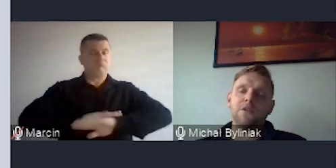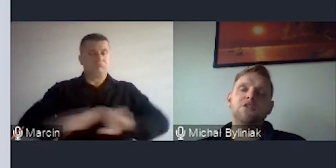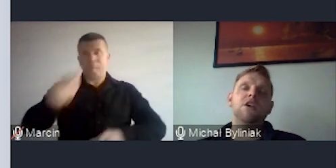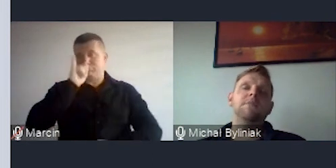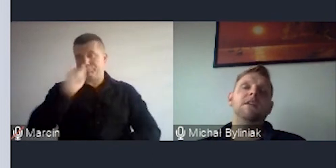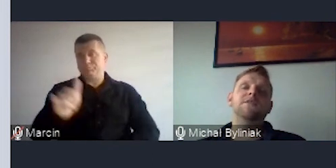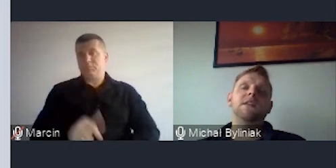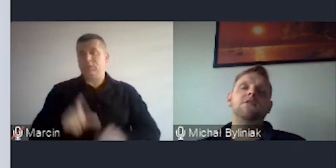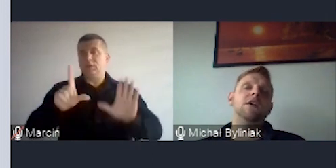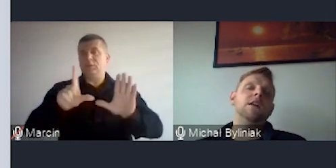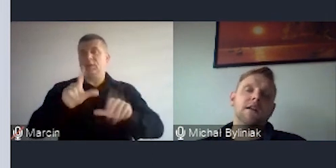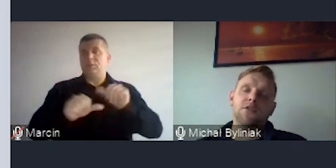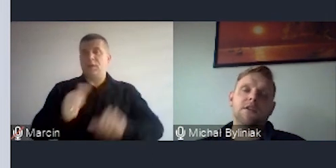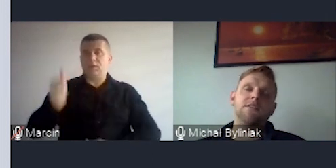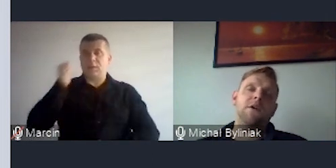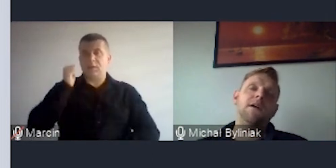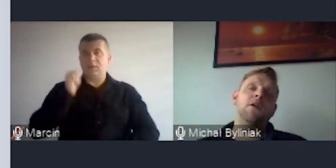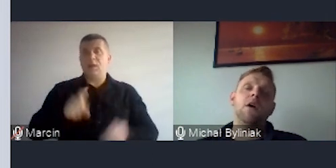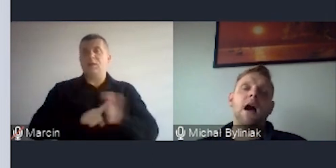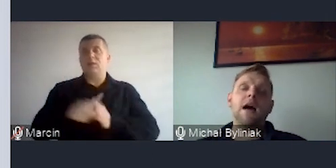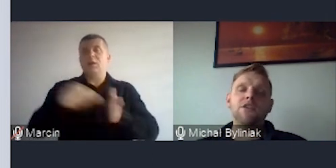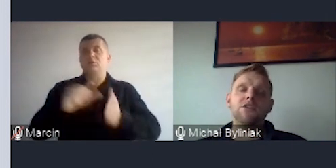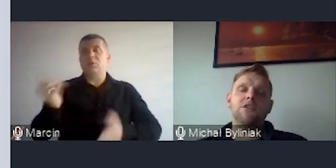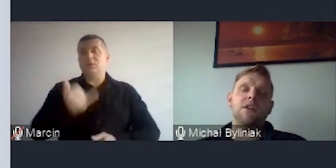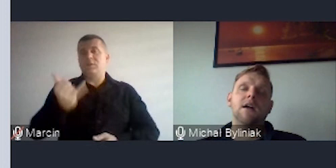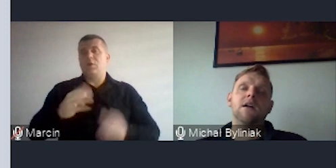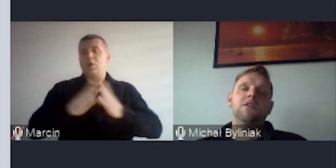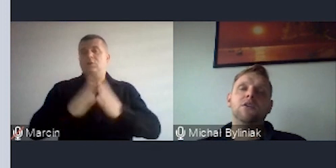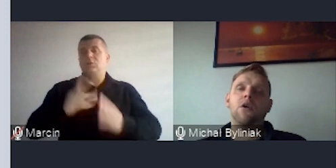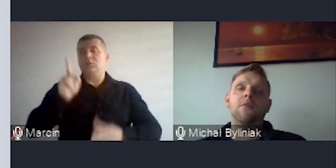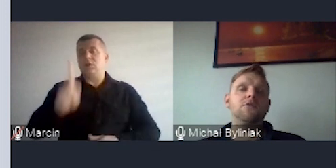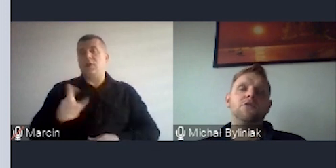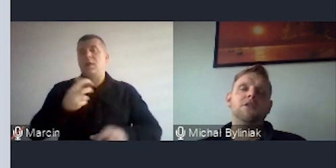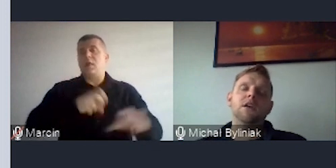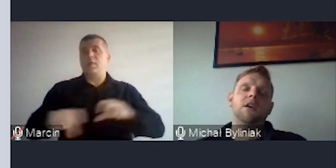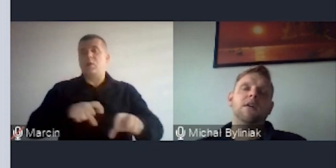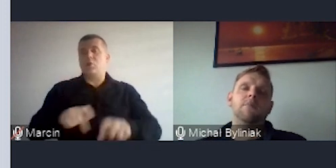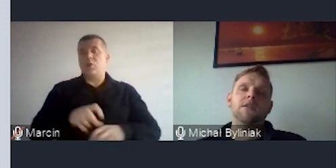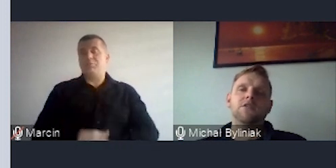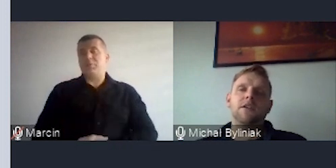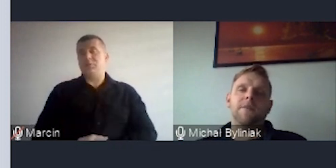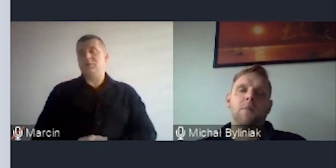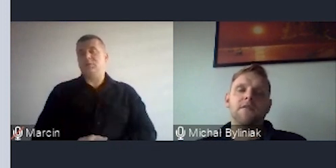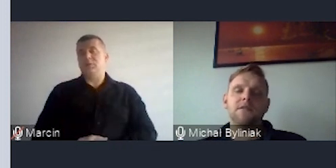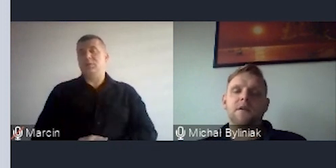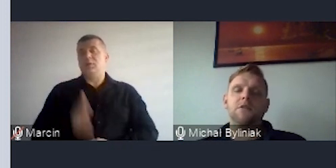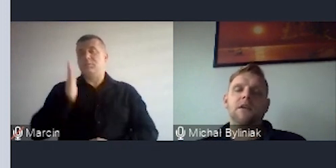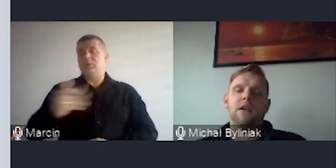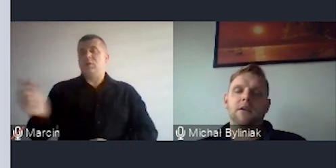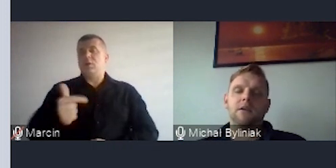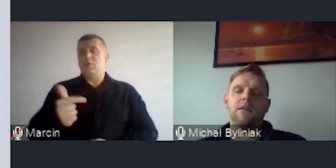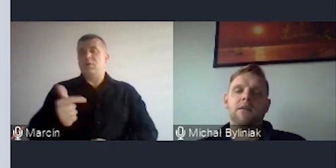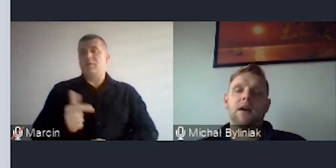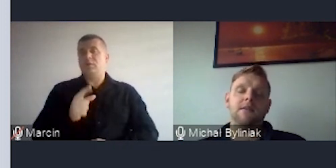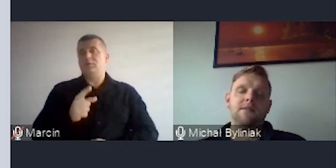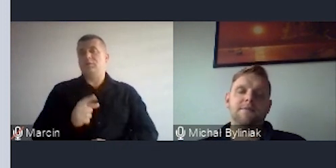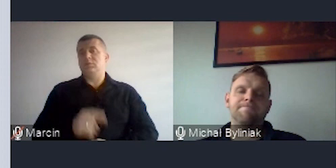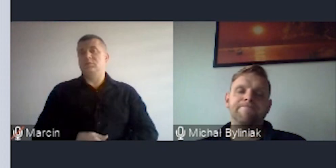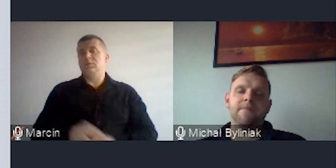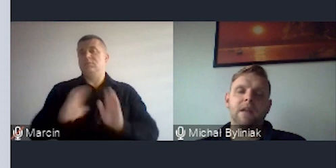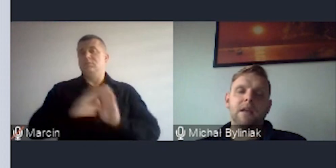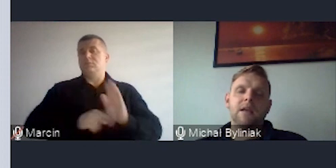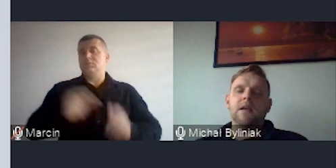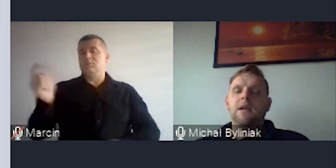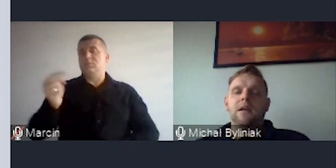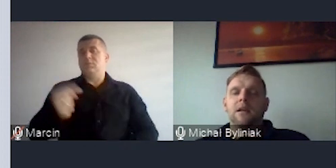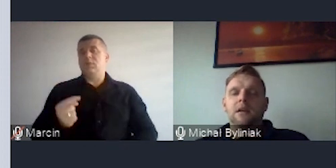również 7 lat wstecz dla środka trwałego, a 10 dla nieruchomości będzie obowiązywało takiej karencji.